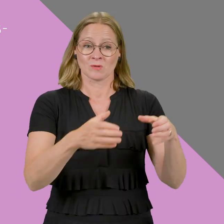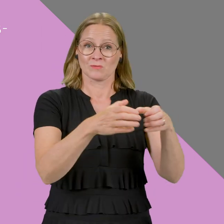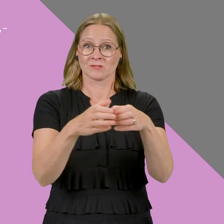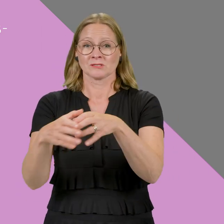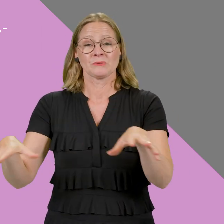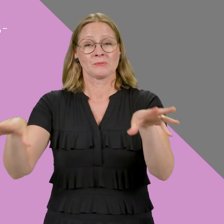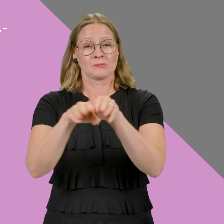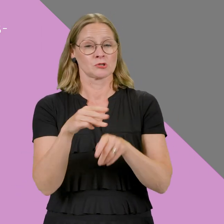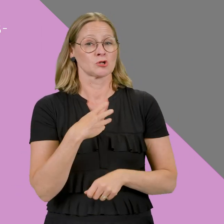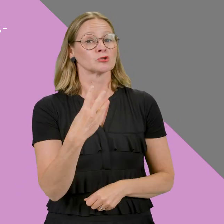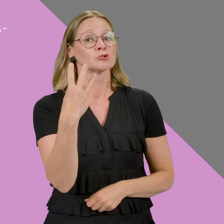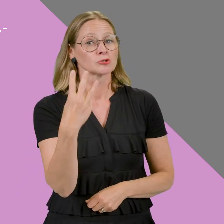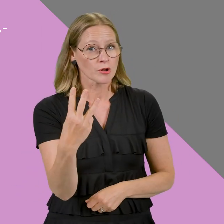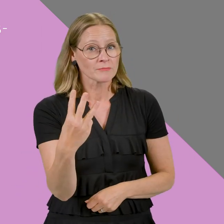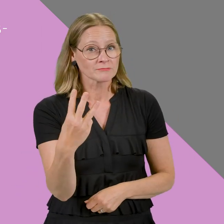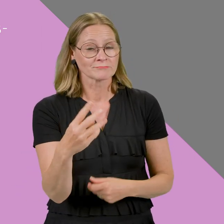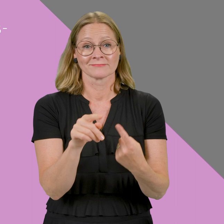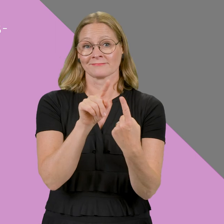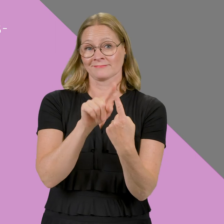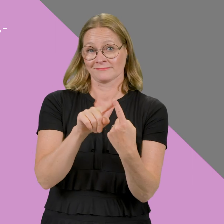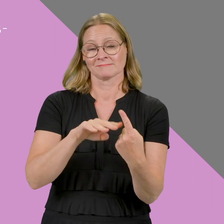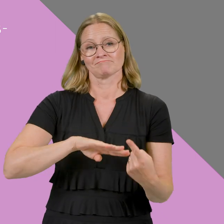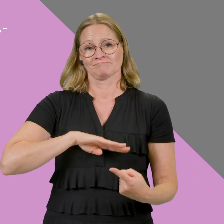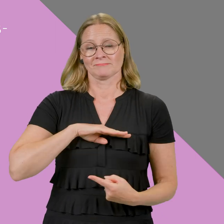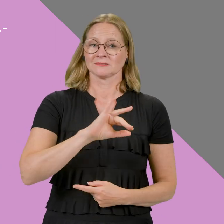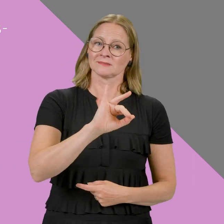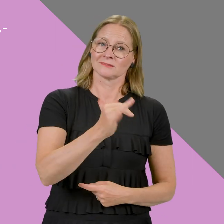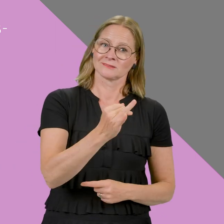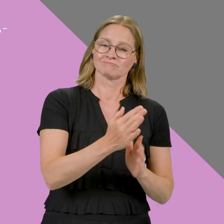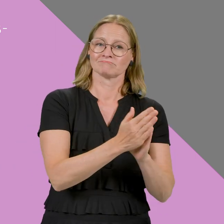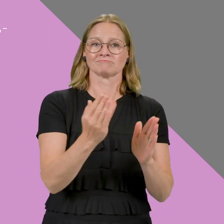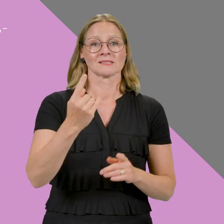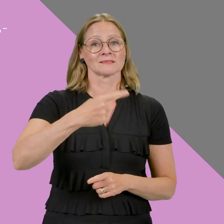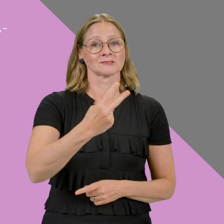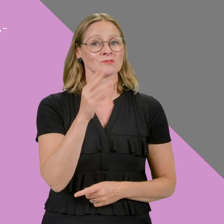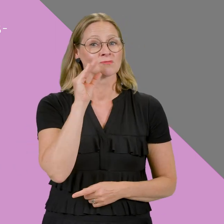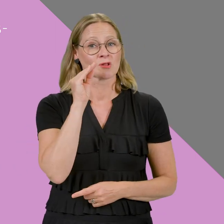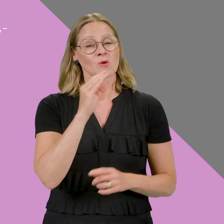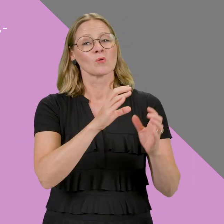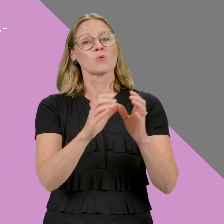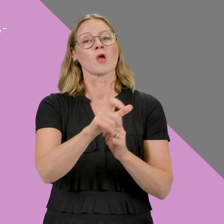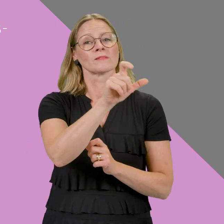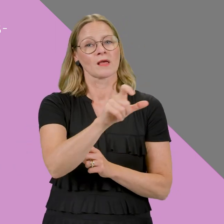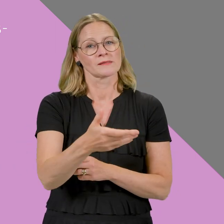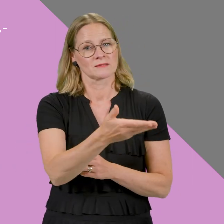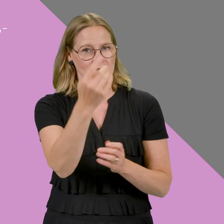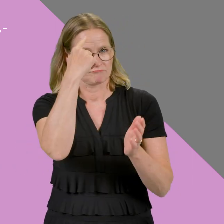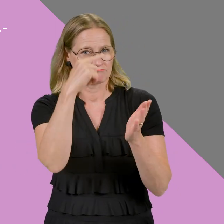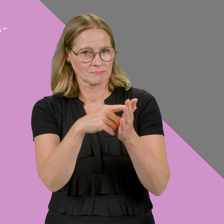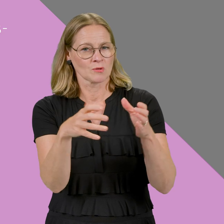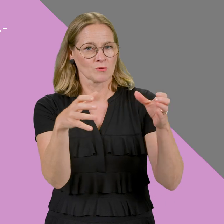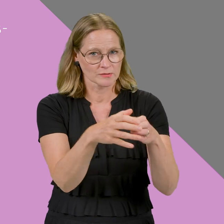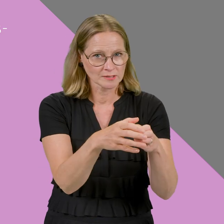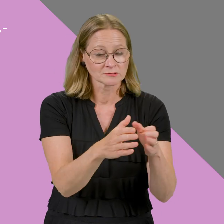Yhteisöjä on kaikkiaan kolme: 7−12 vuotiaiden huoltajille tarkoitettu yhteisö, -